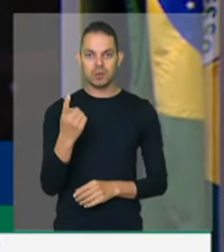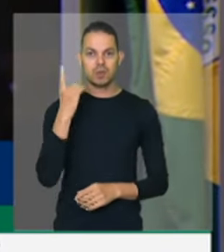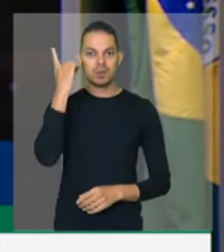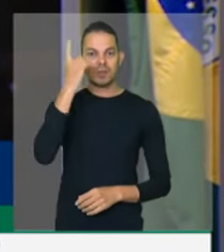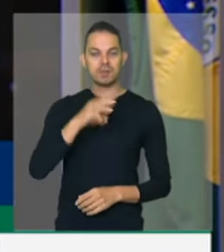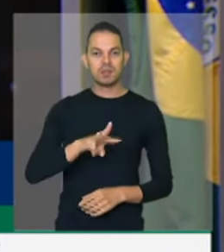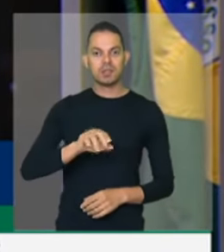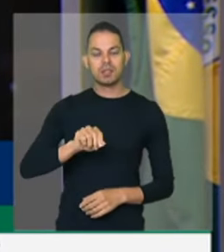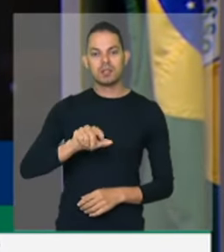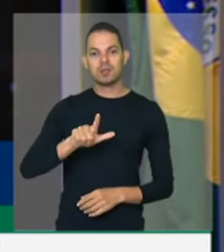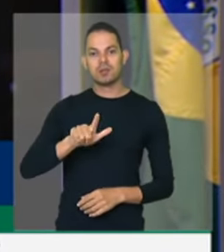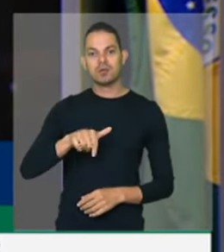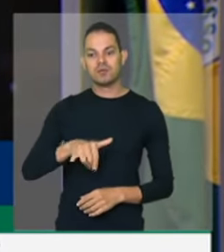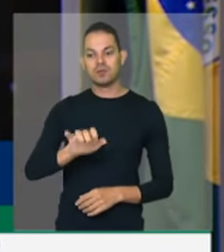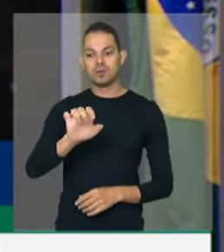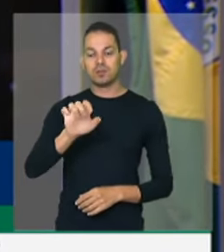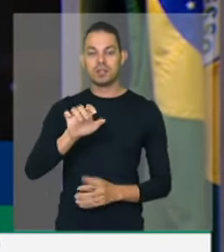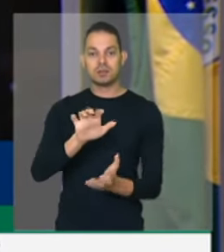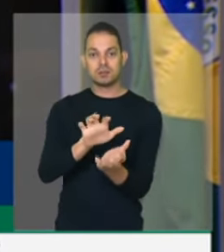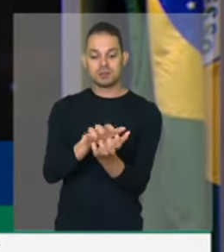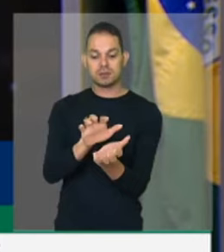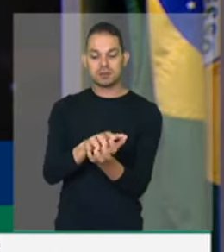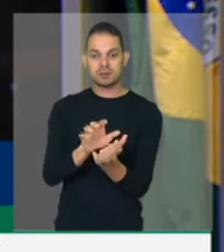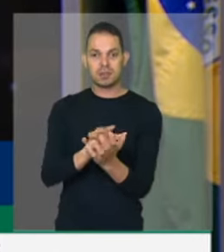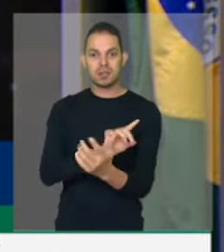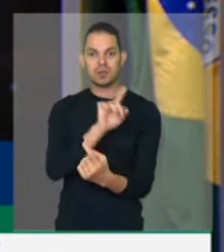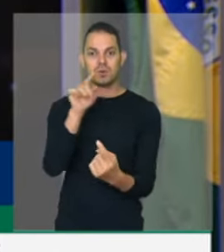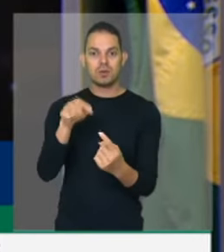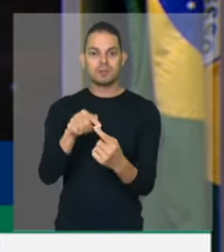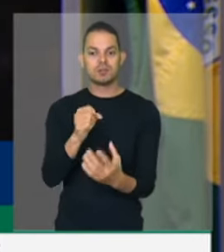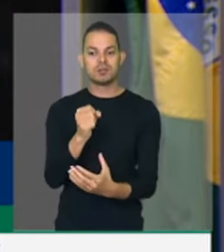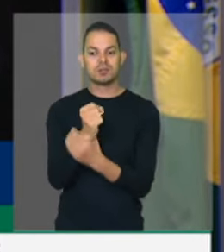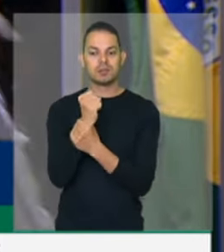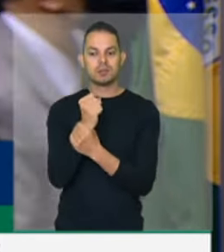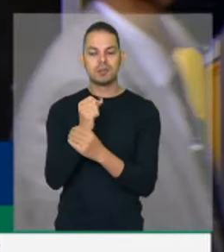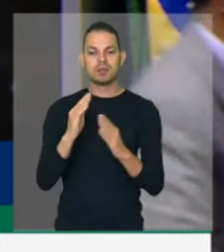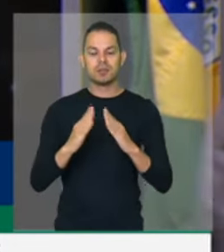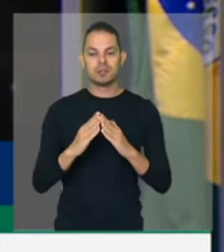DAS FORÇAS ARMADAS, DISPONIBILIZEM LEITOS OCIOSOS PARA ATENDIMENTO DE CIVIS